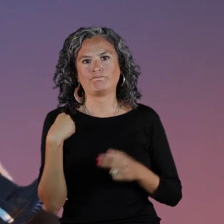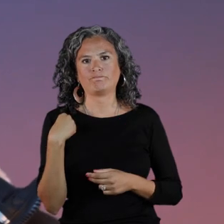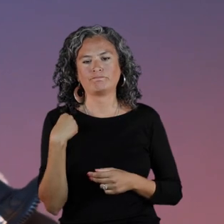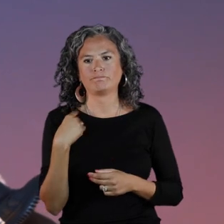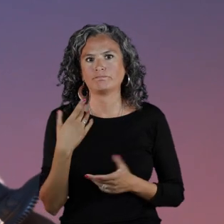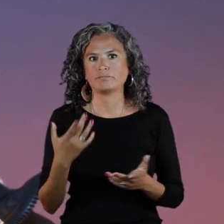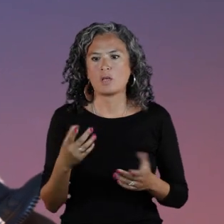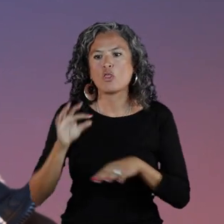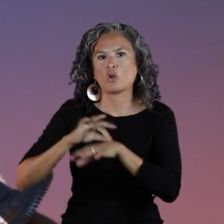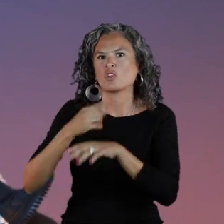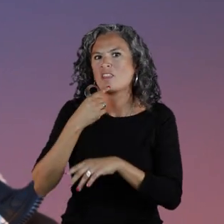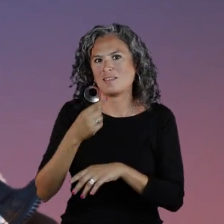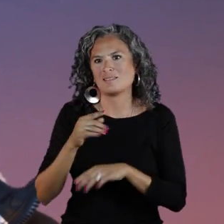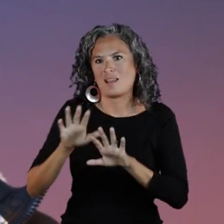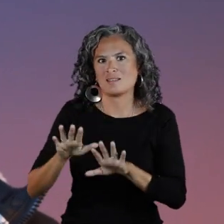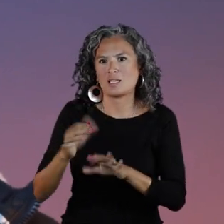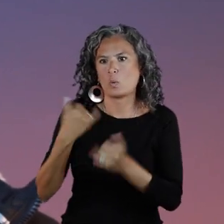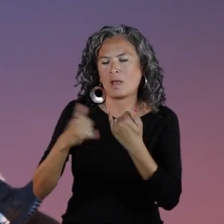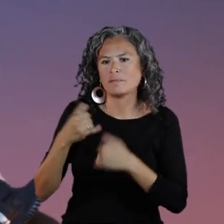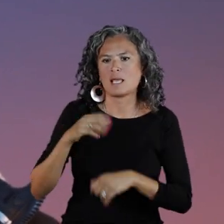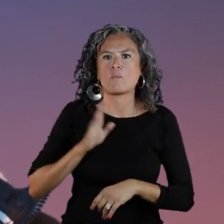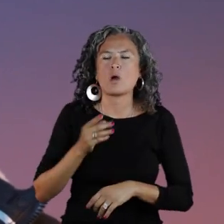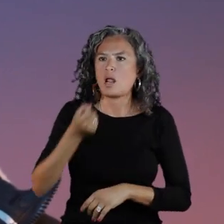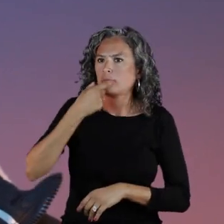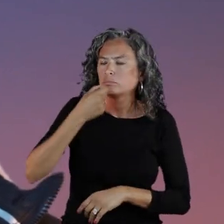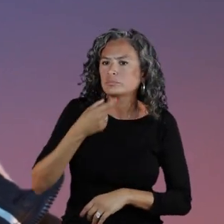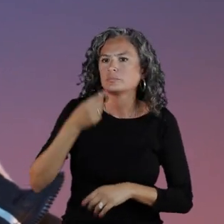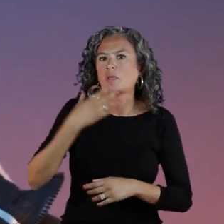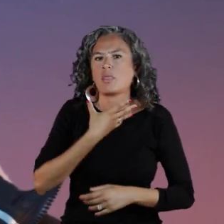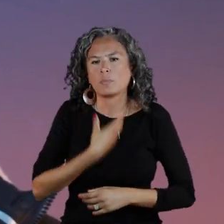Los médicos hablan mucho de esto, los psicofármacos, la depresión, los intentos de